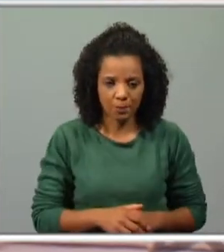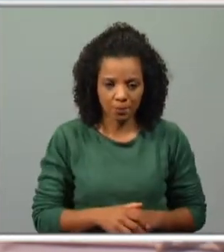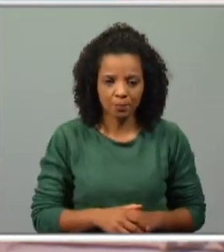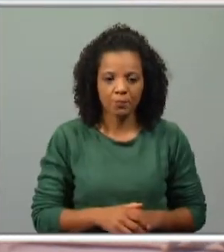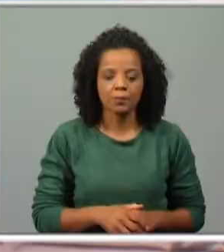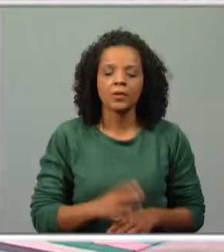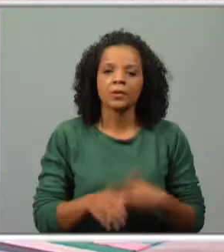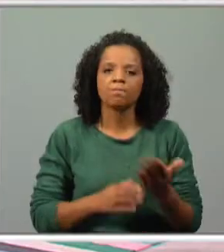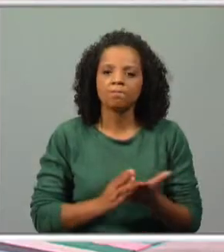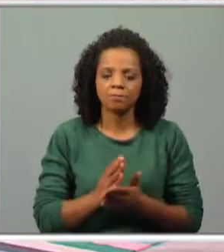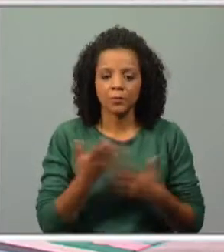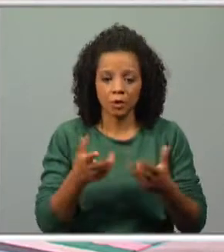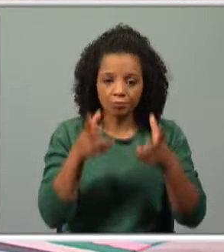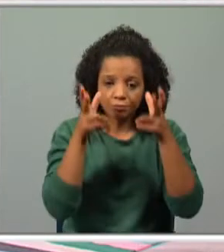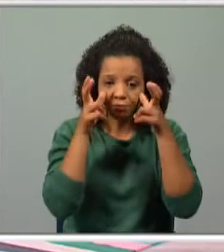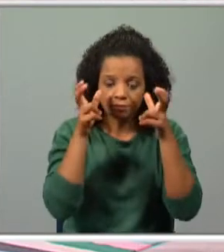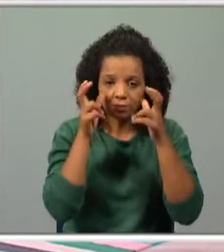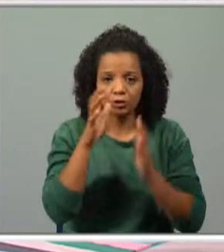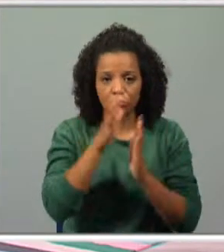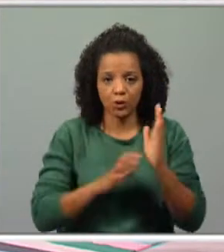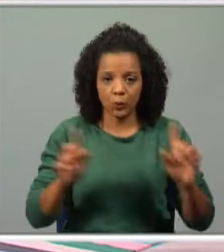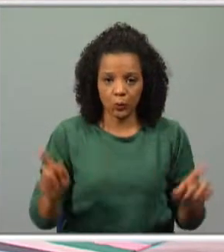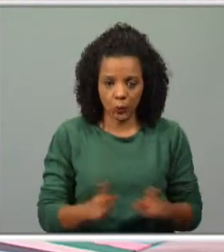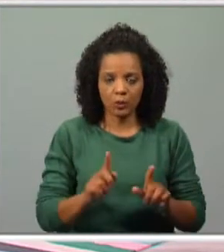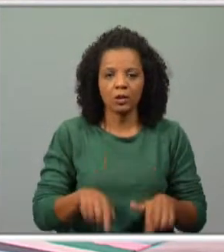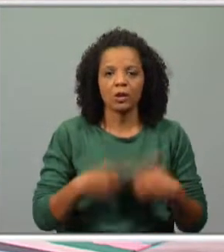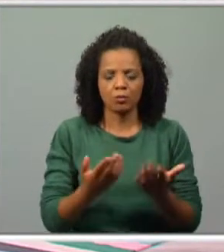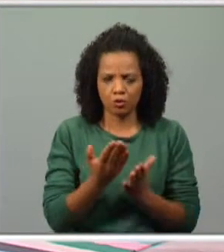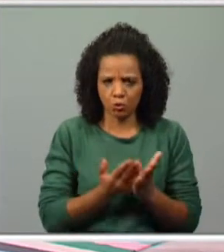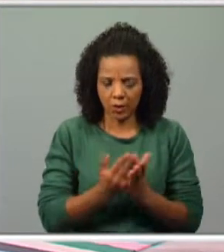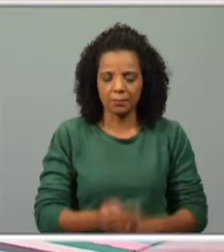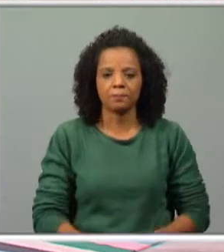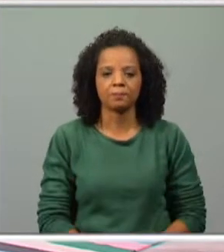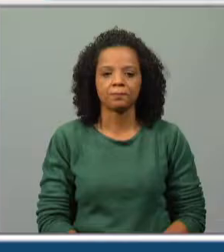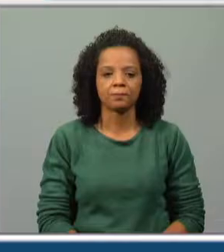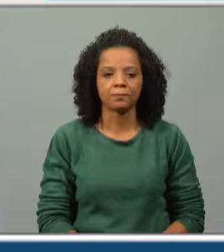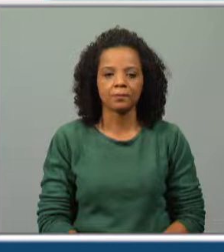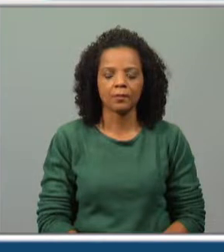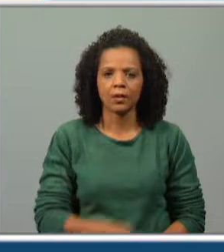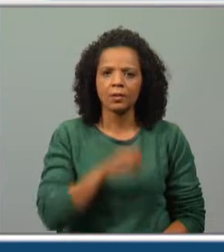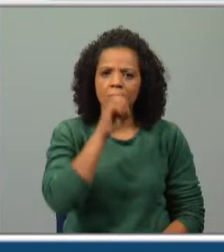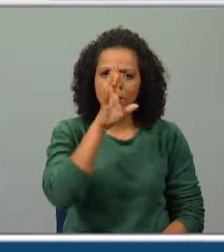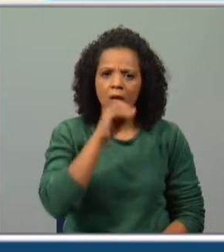desenlace Vamos ouvir esterto e depois vamos analisá-lo foi um espanto uma 結局讓我們聽聽聲音然後讓我們分析一下，這是一個驚喜